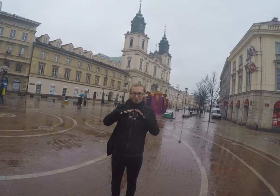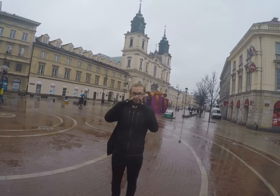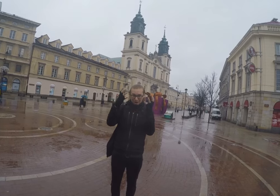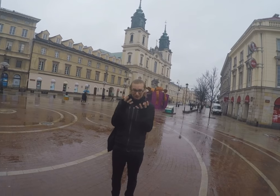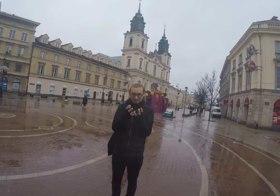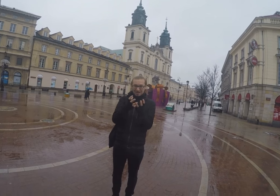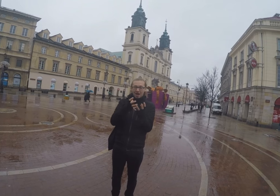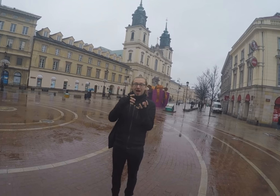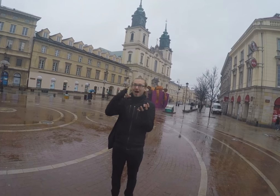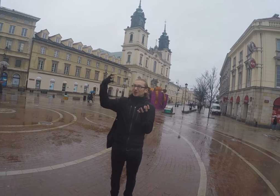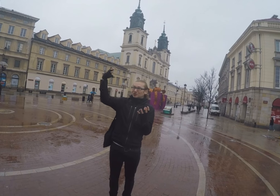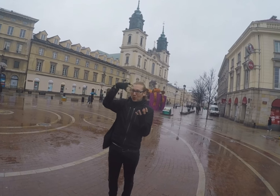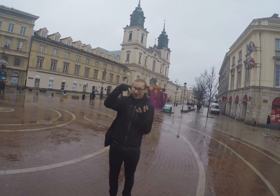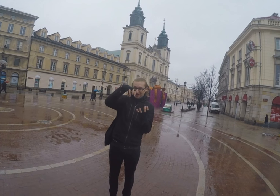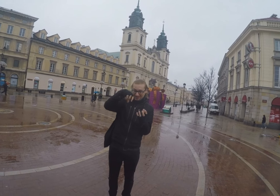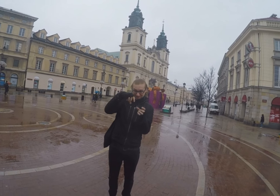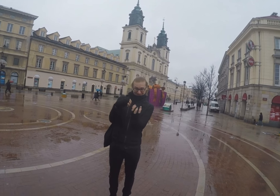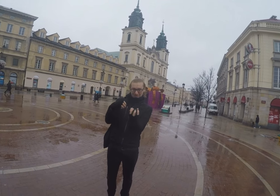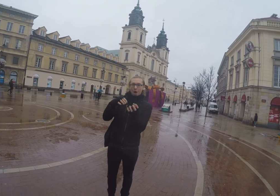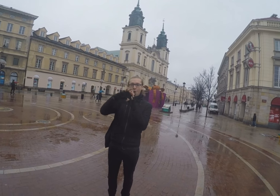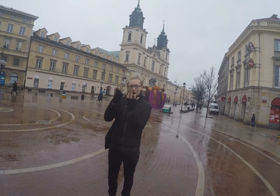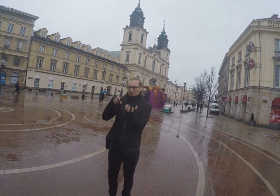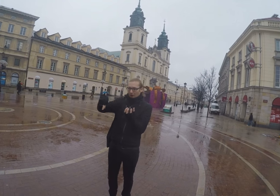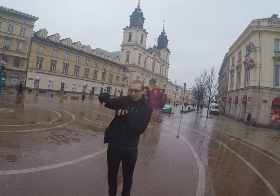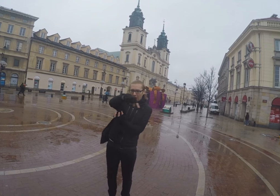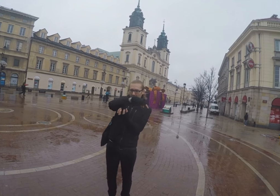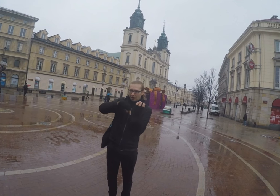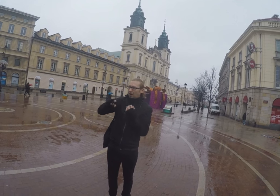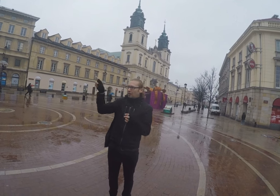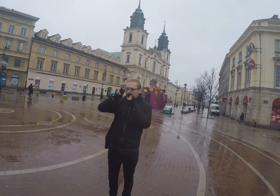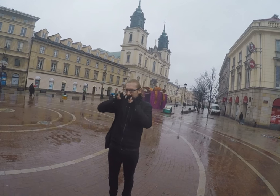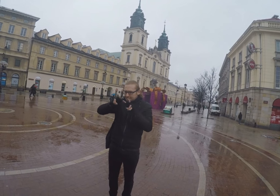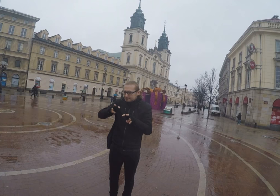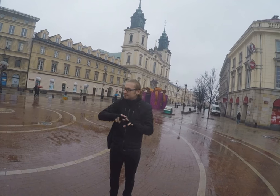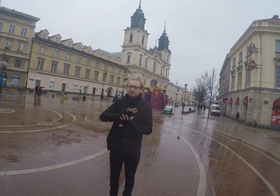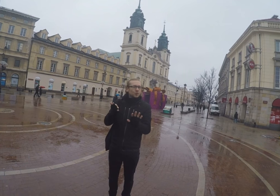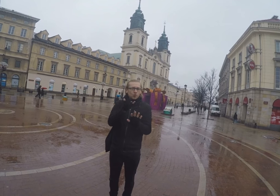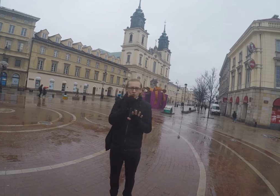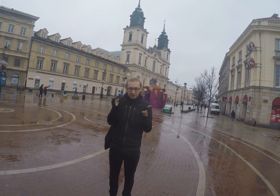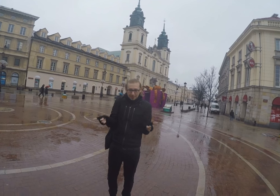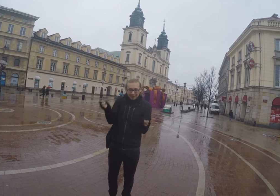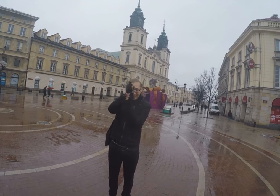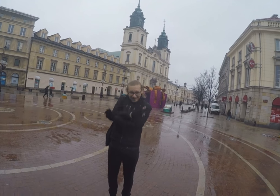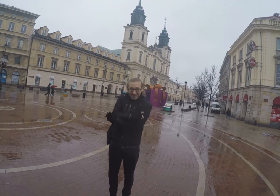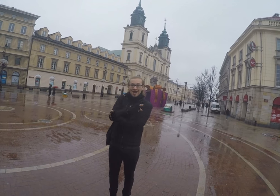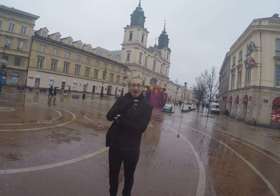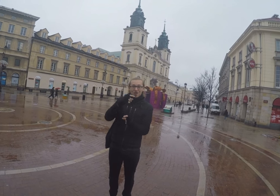Die Sonne kreist um die Erde. Und er bewies das Gegenteil.